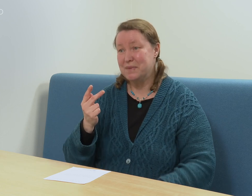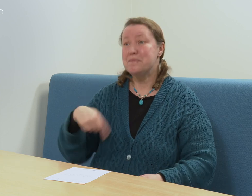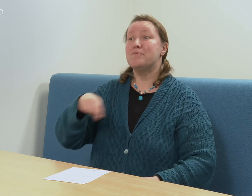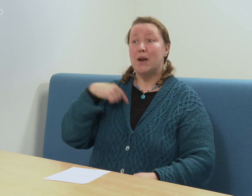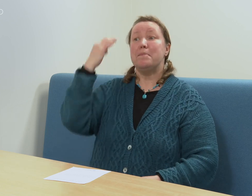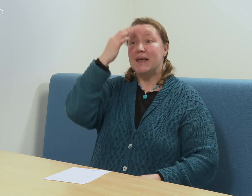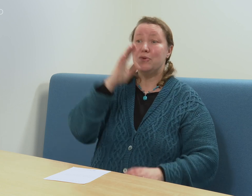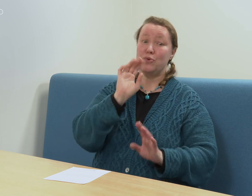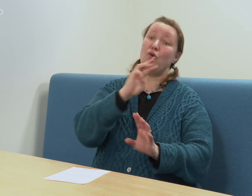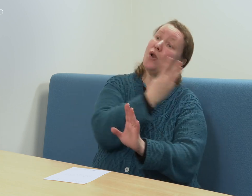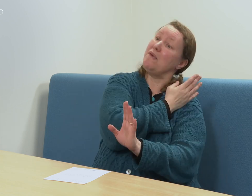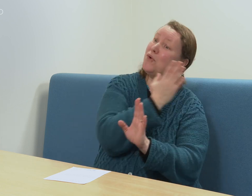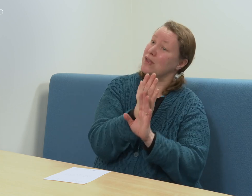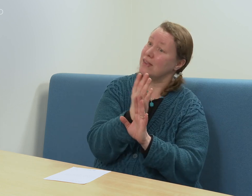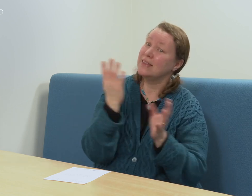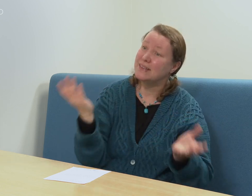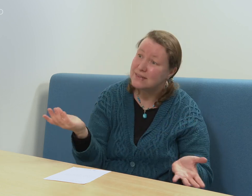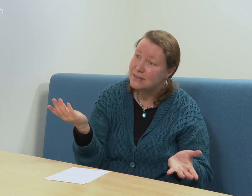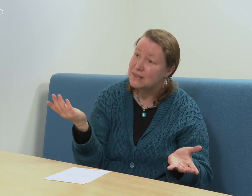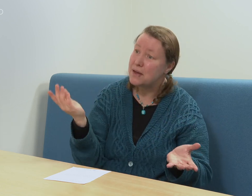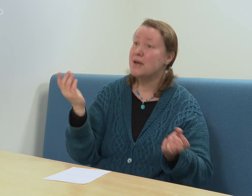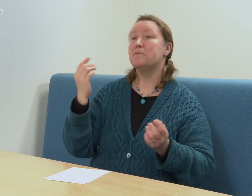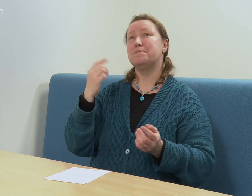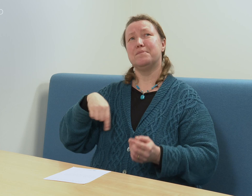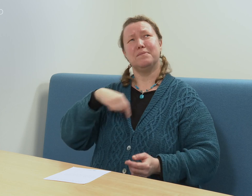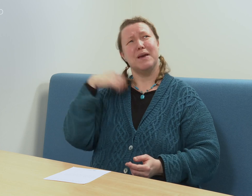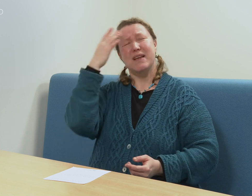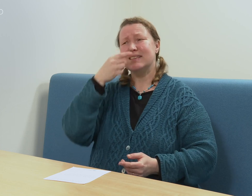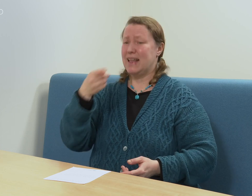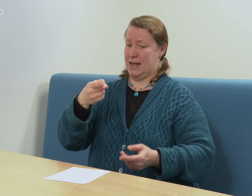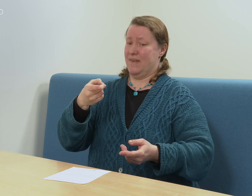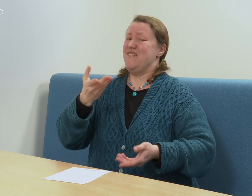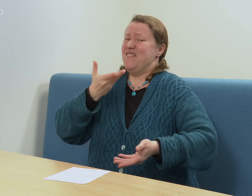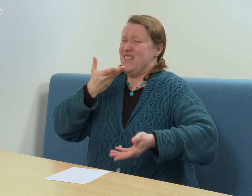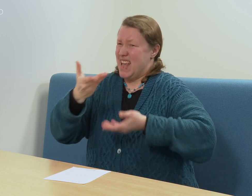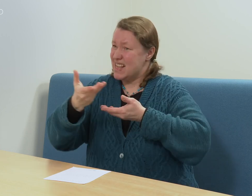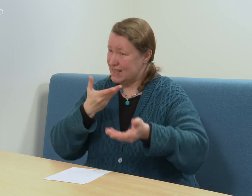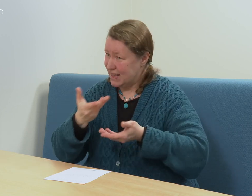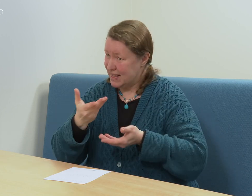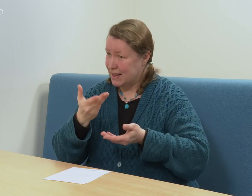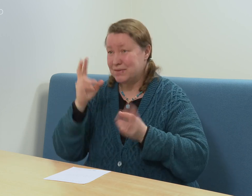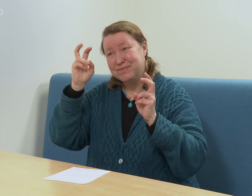Olemme miettineet asiaa nyt kolmen vuoden ajan, - ja koska meidän mielestämme kyse on nimenomaan viestinnästä, -